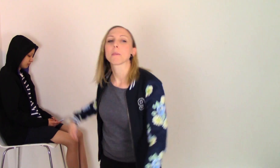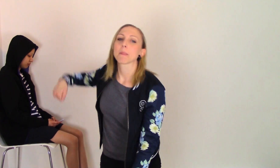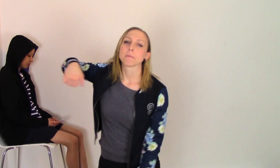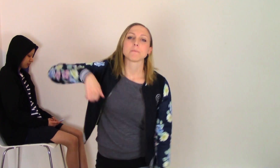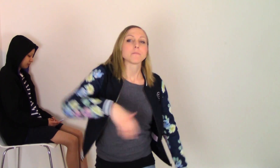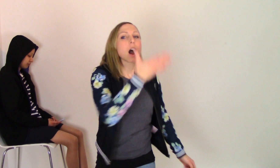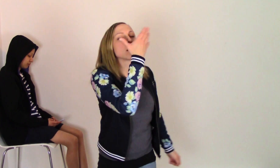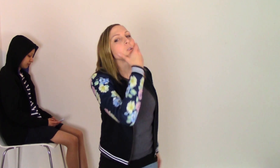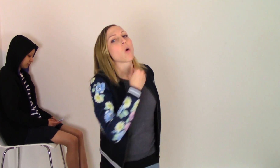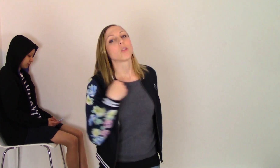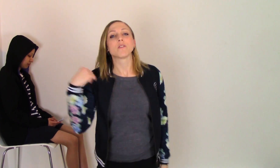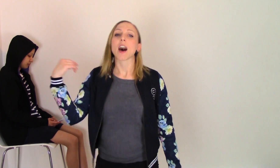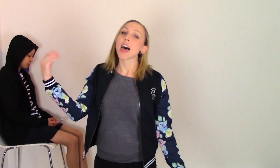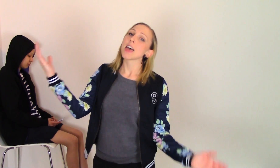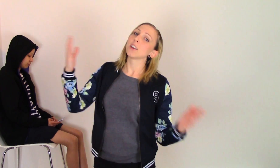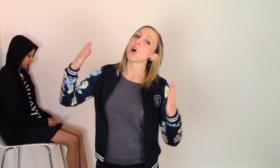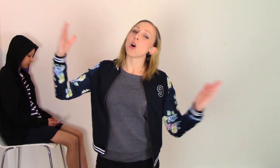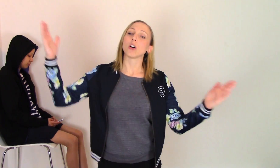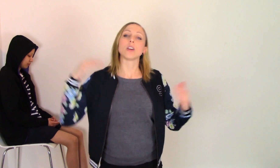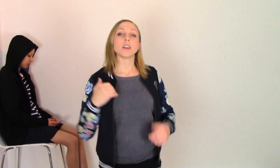Vilket vackert väder!